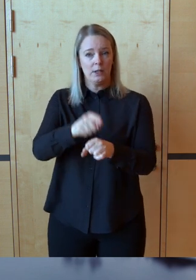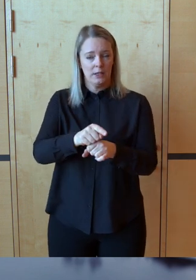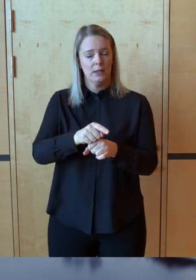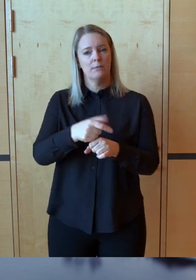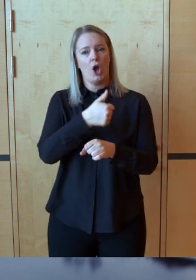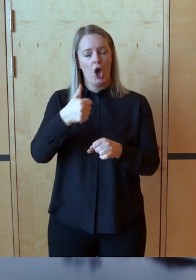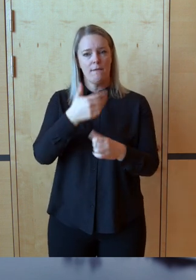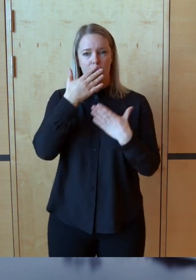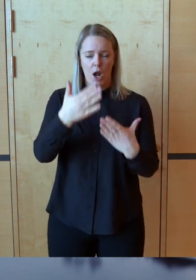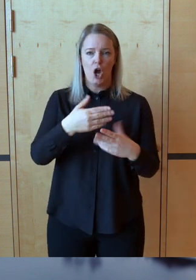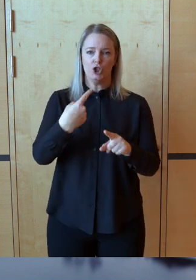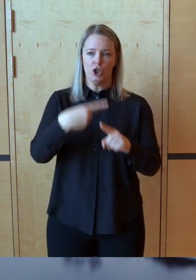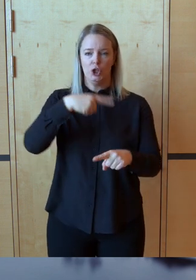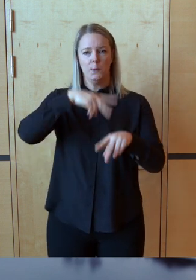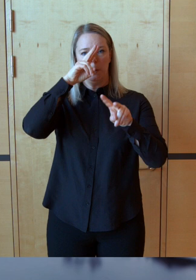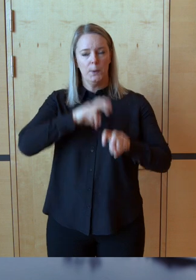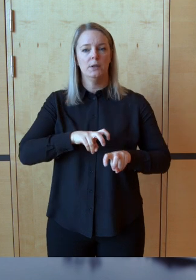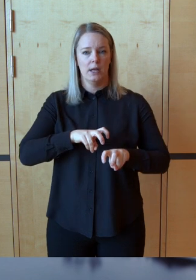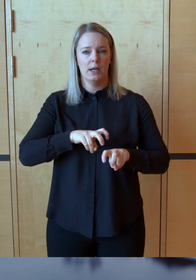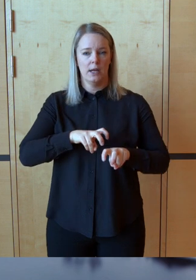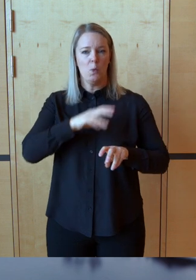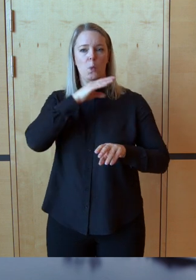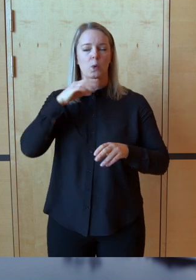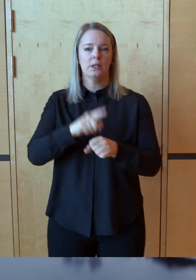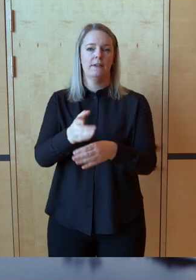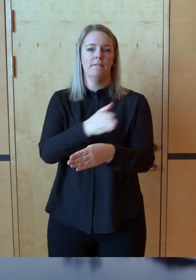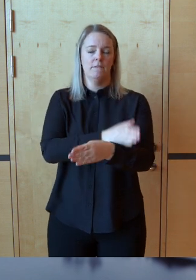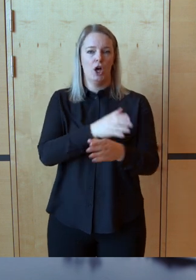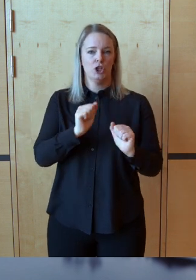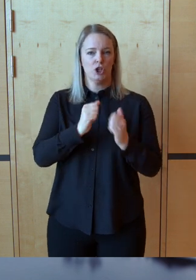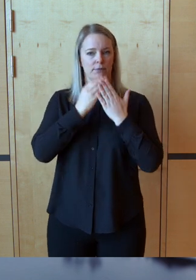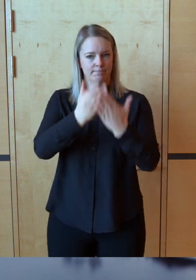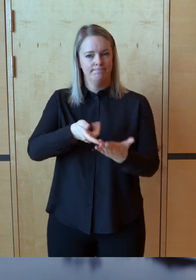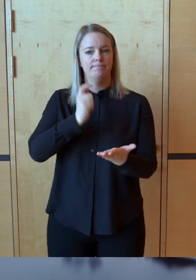Komplett utredning kring de är på plats i tid innan här beslutet Kom på banan